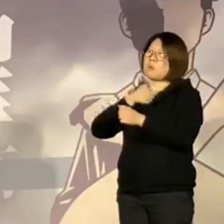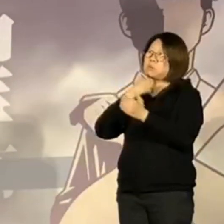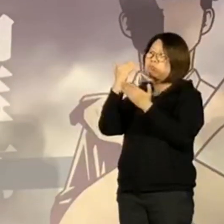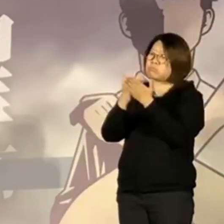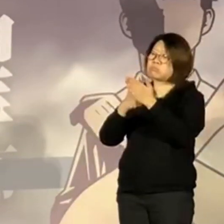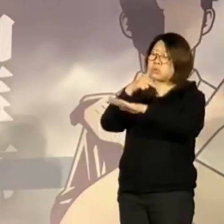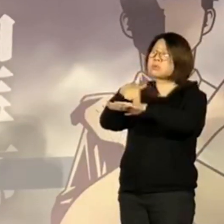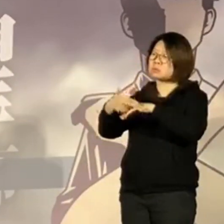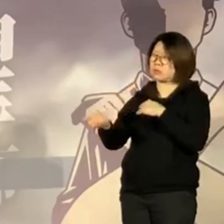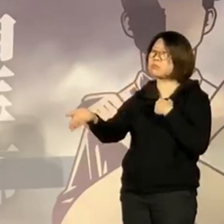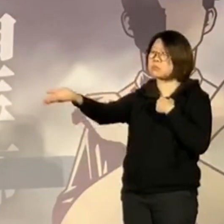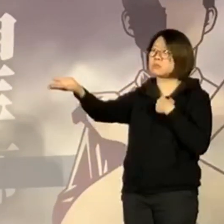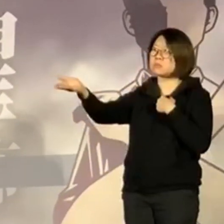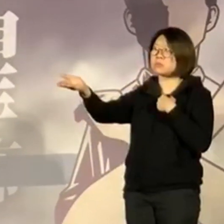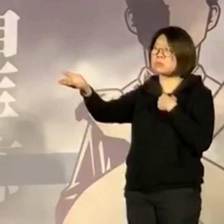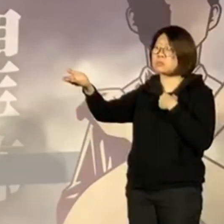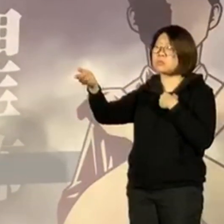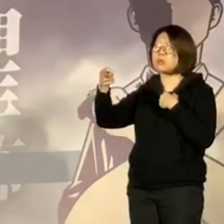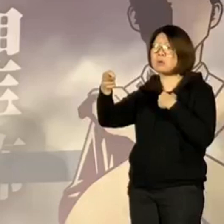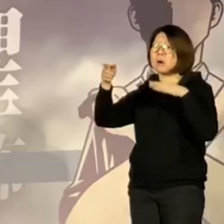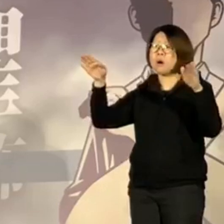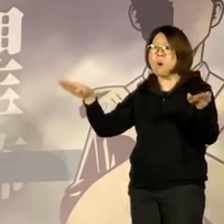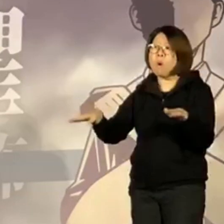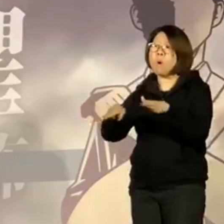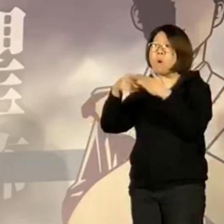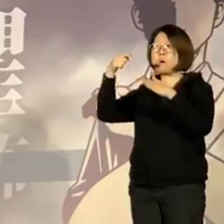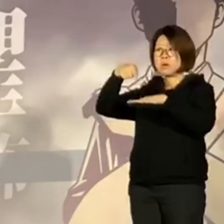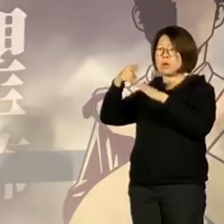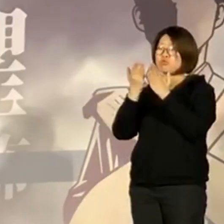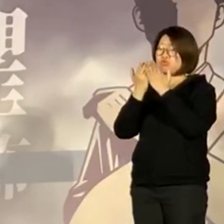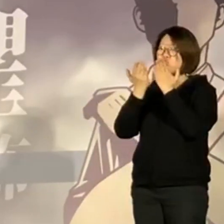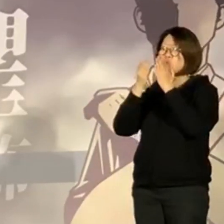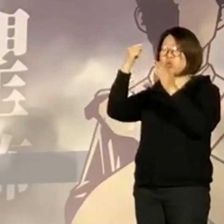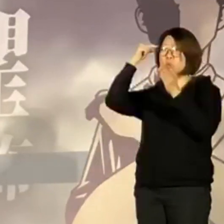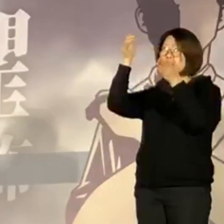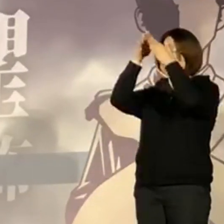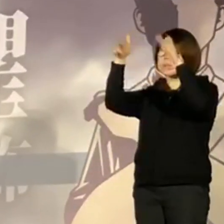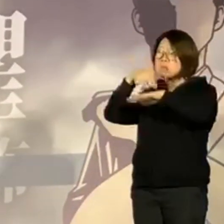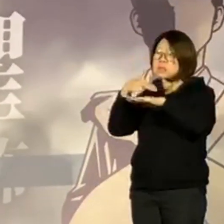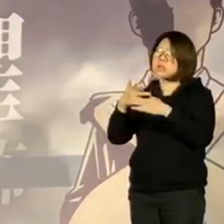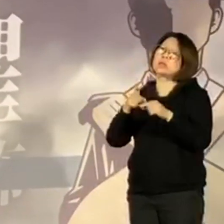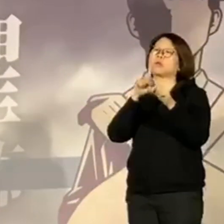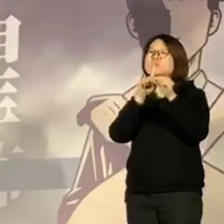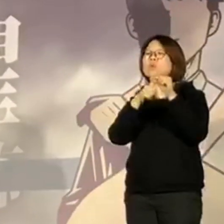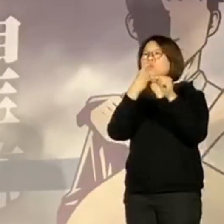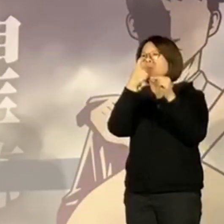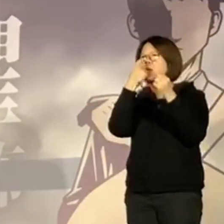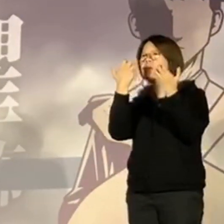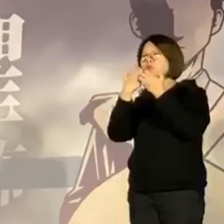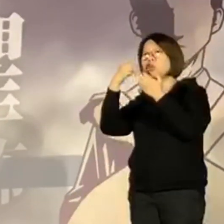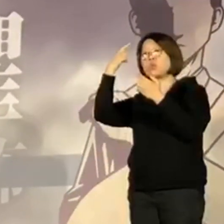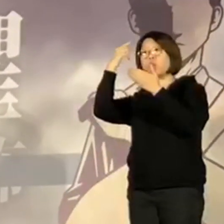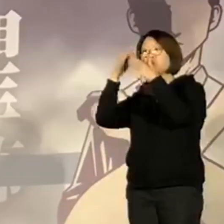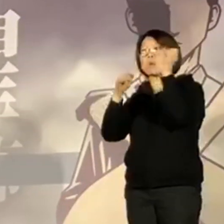成為四大科必修科之一的時候 我們透過專業的討論 我們透過學界的諮詢